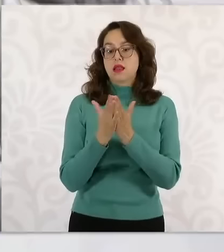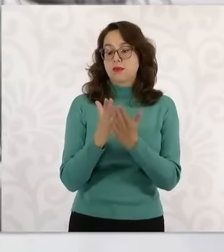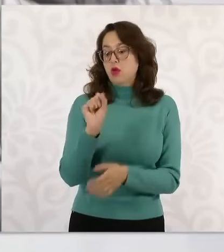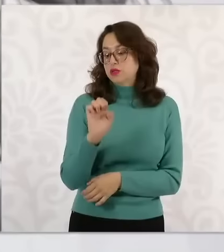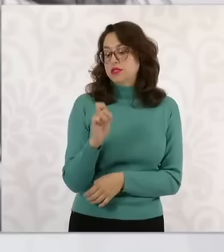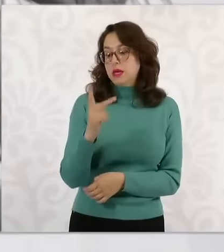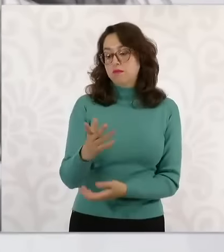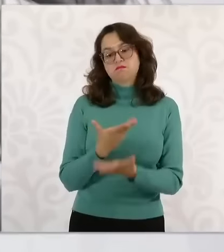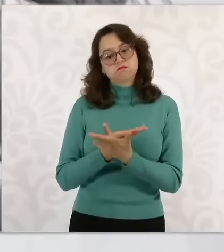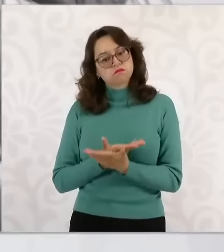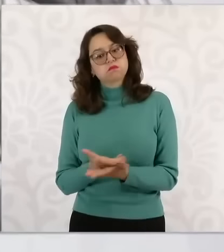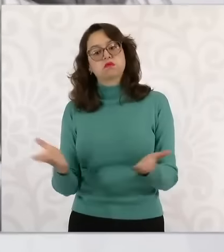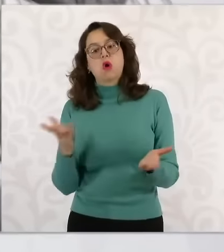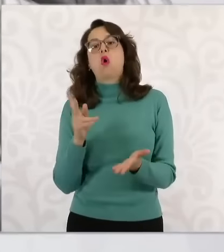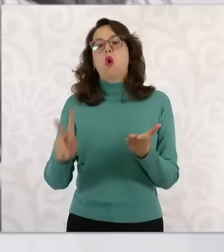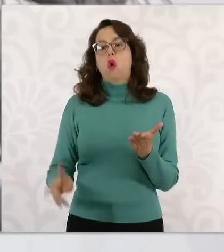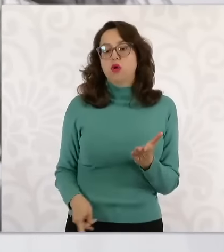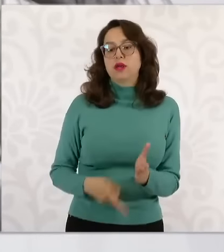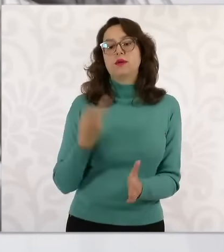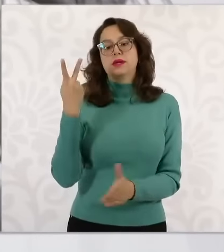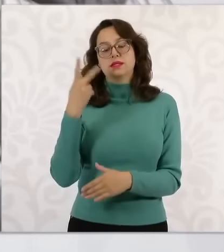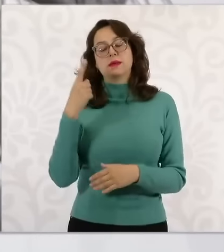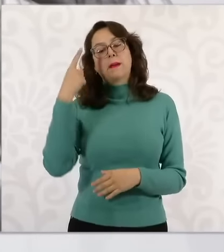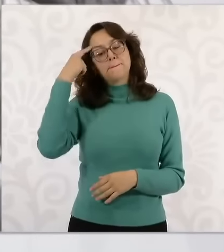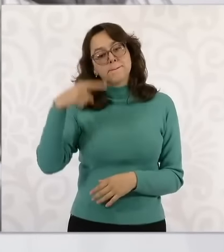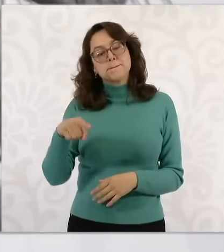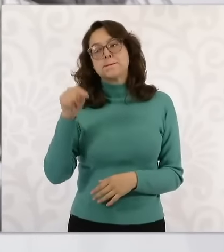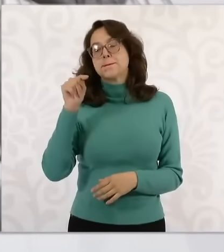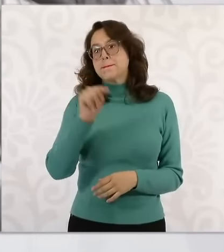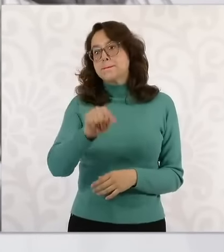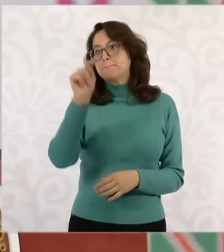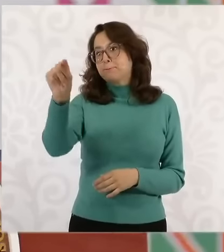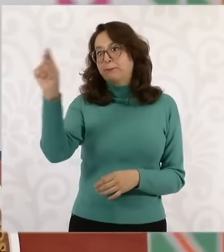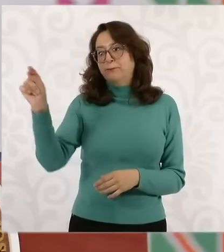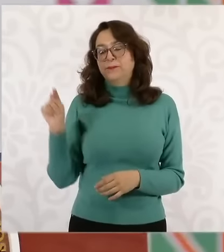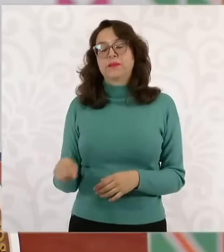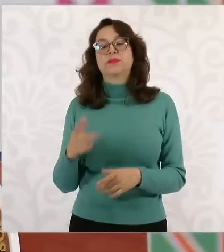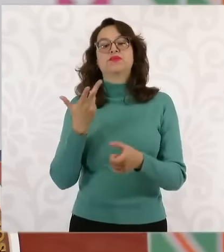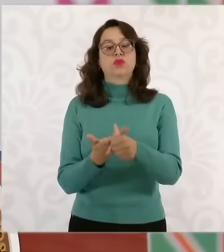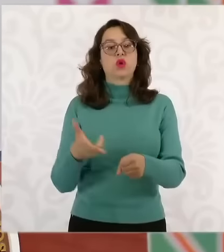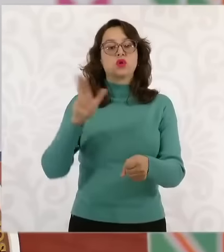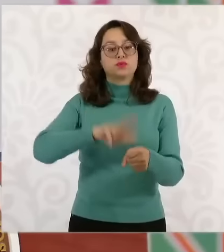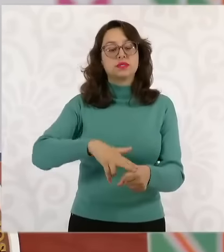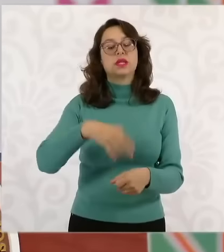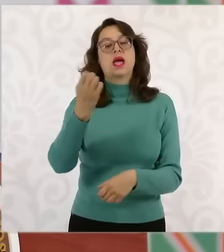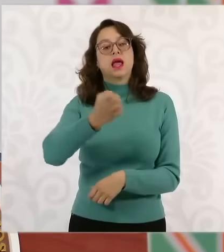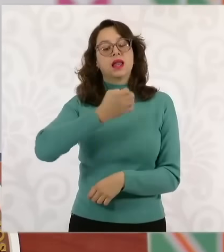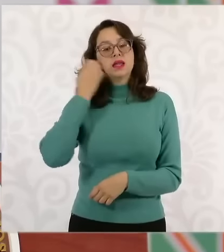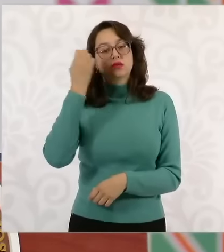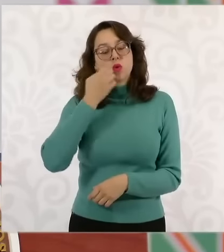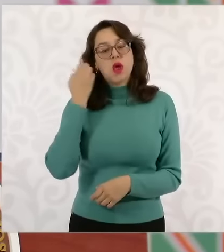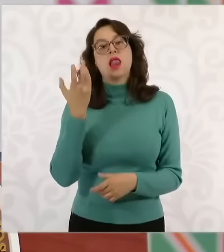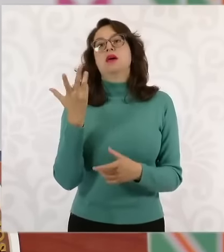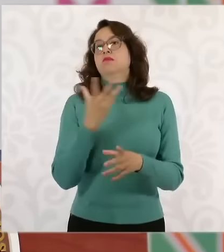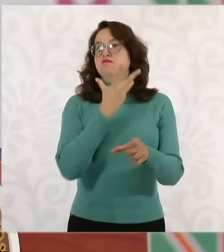para que lo puedan recibir nuevamente. Y además la clínica es nuestra, la escuela es nuestra y eh